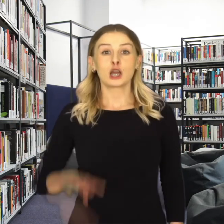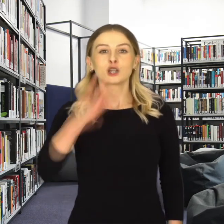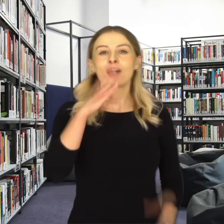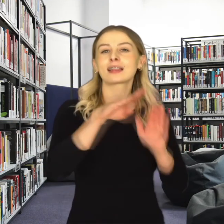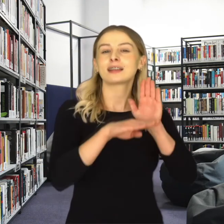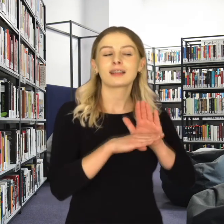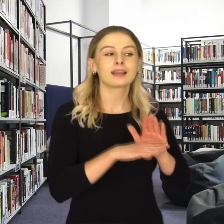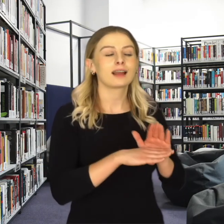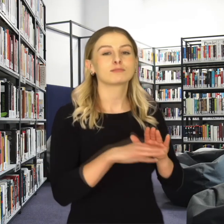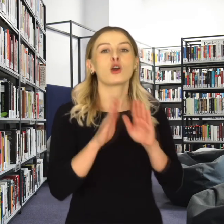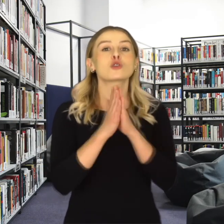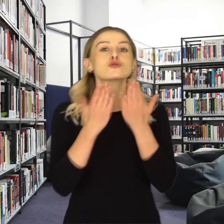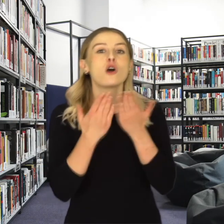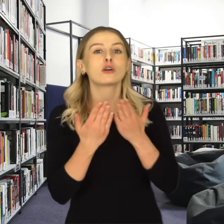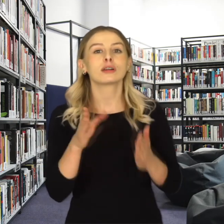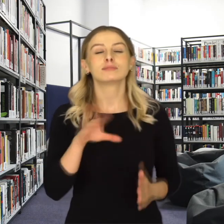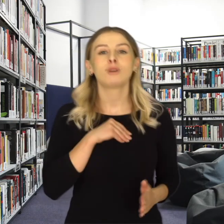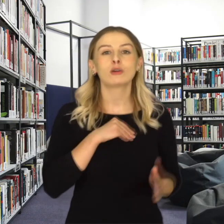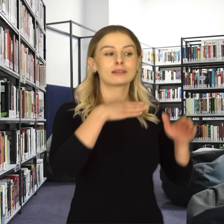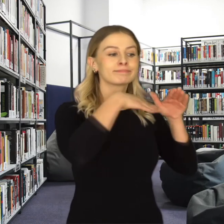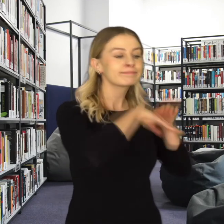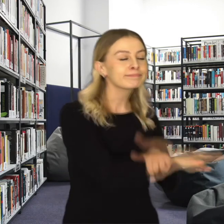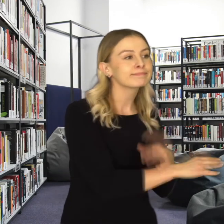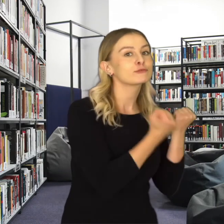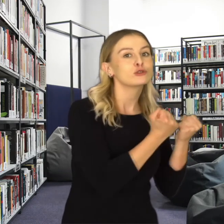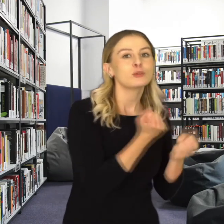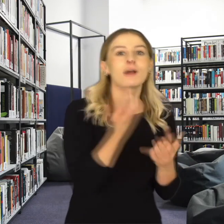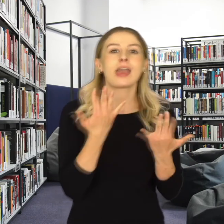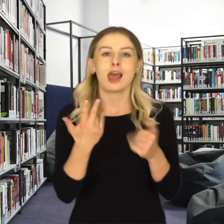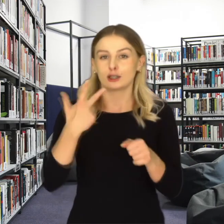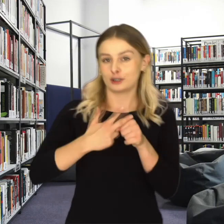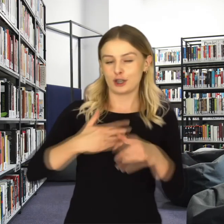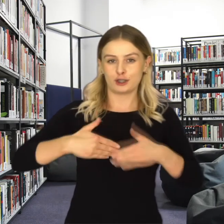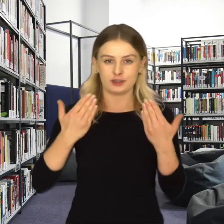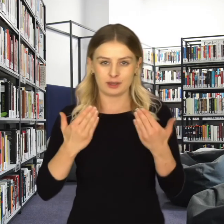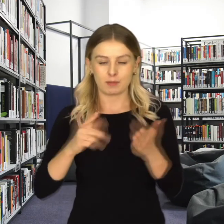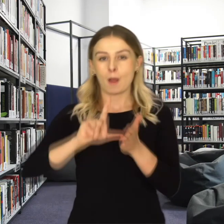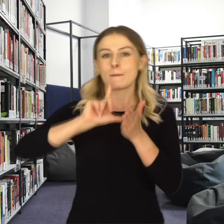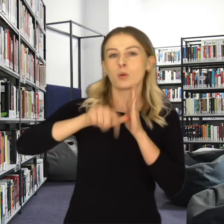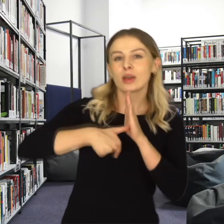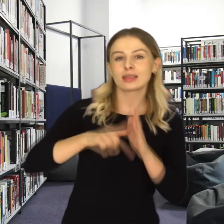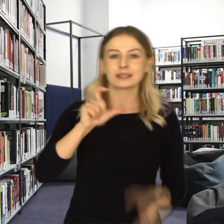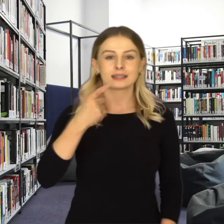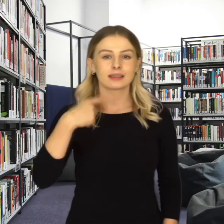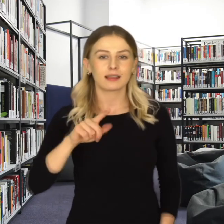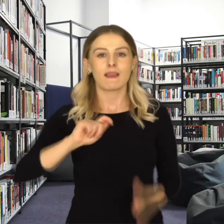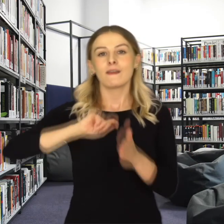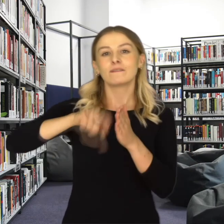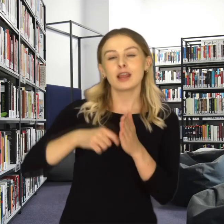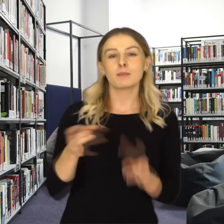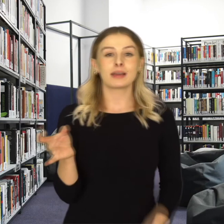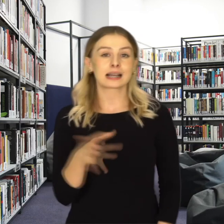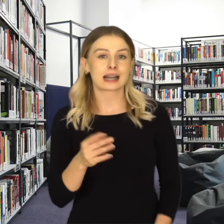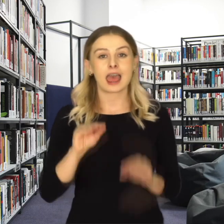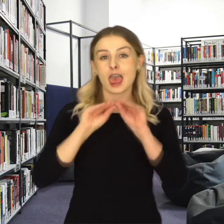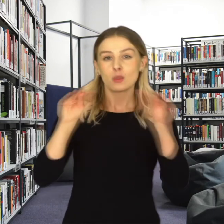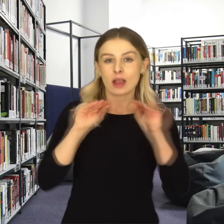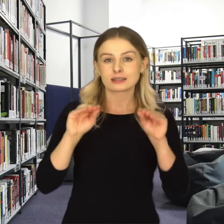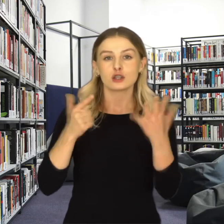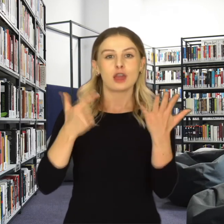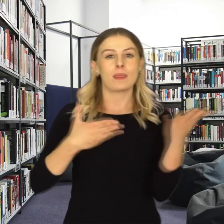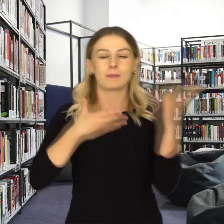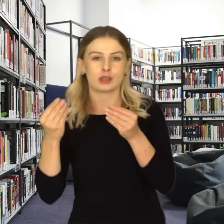Krok 4 - książkę możesz trzymać przez 30 dni, a płyty CD, filmy, gry edukacyjne przez 7 dni.